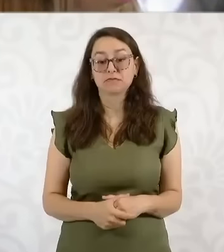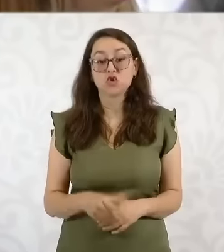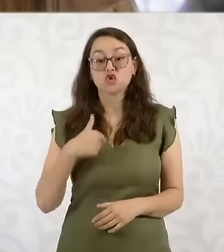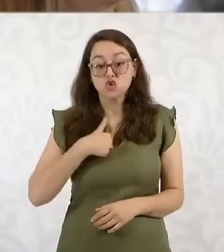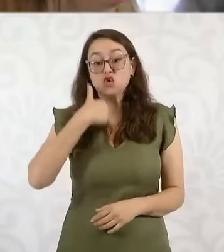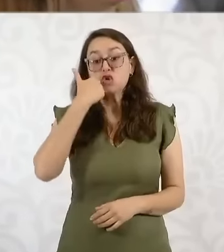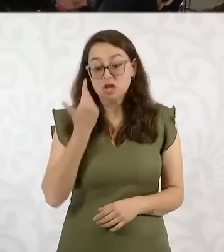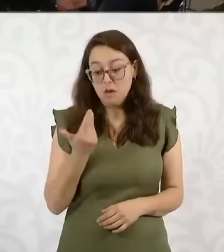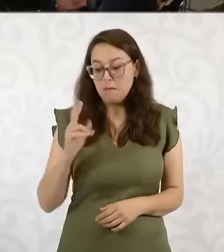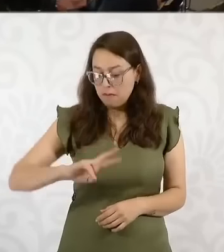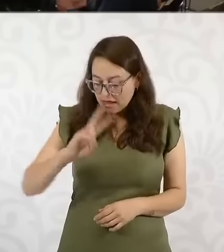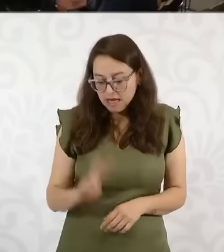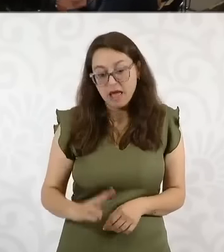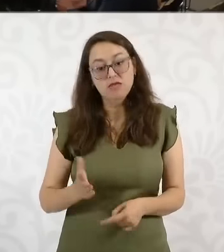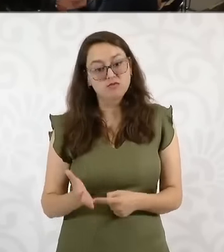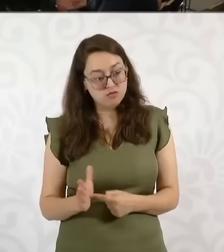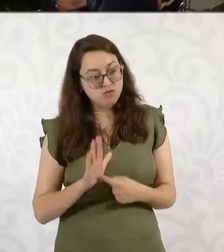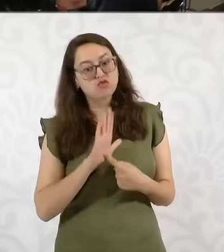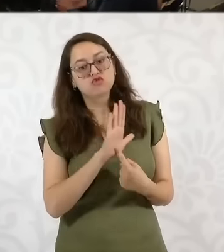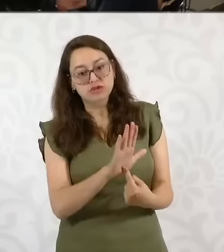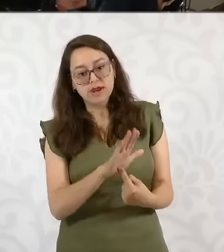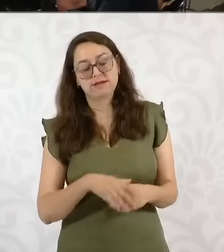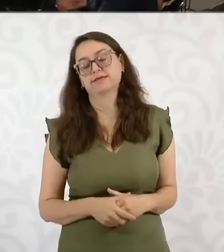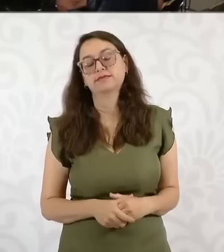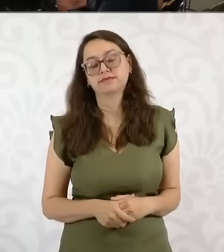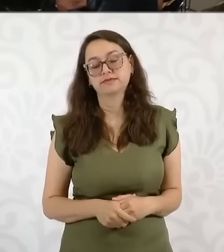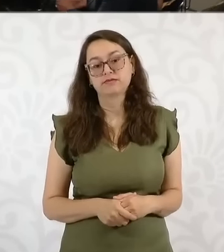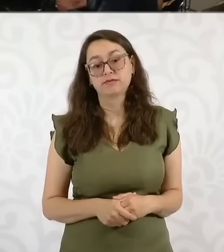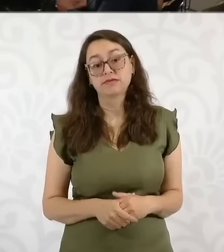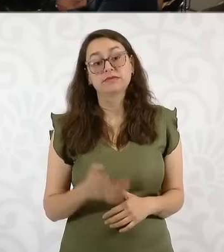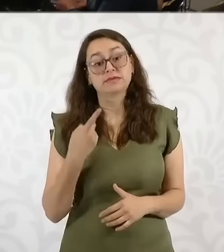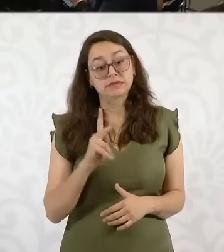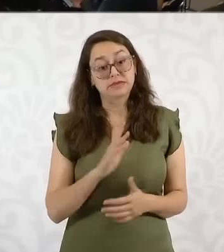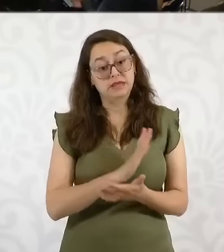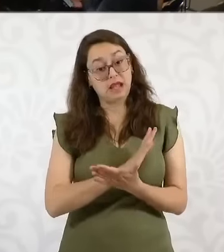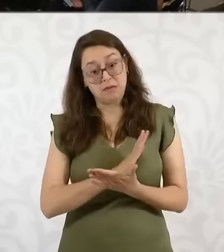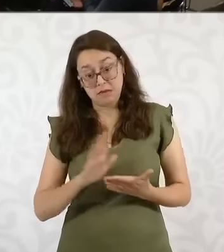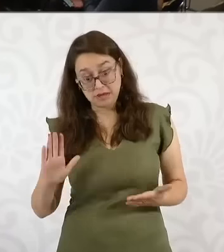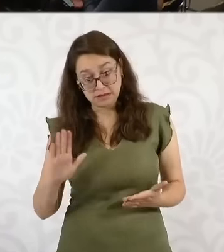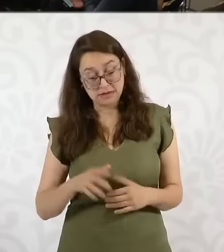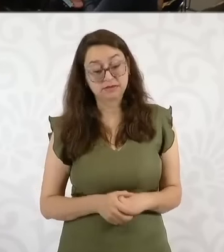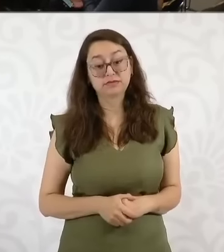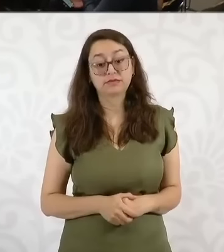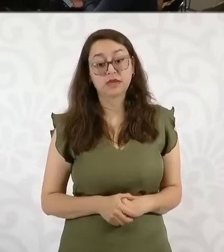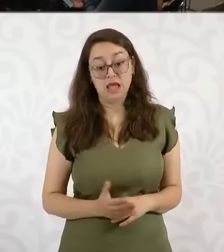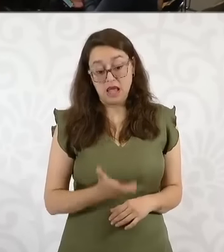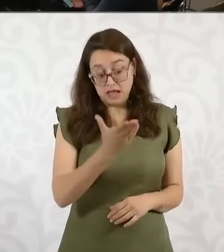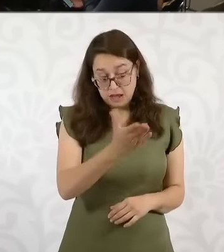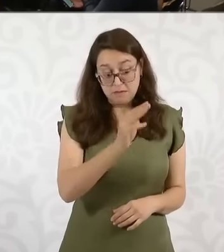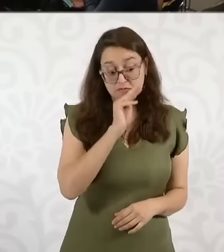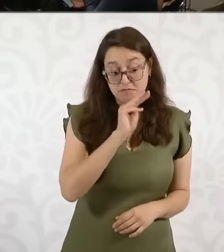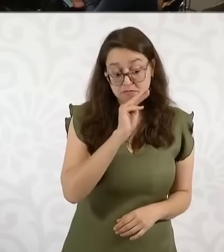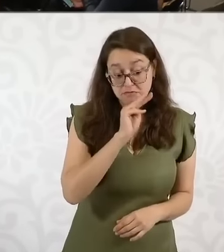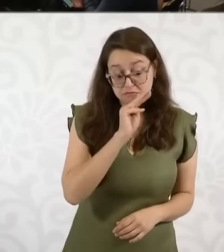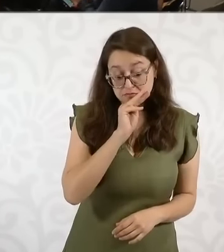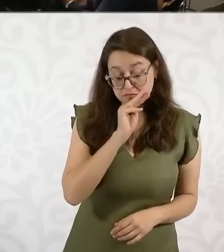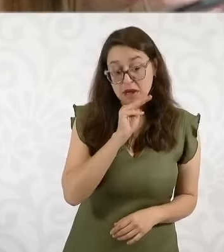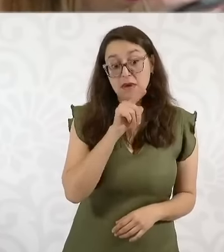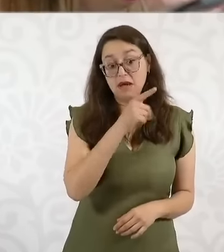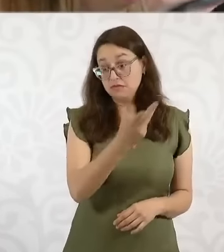está demostrado y qué no y pero independientemente que como madre también considere a las madres de